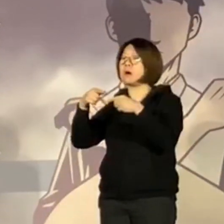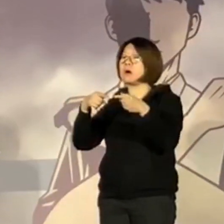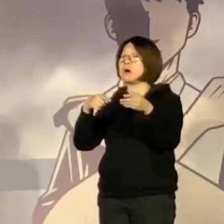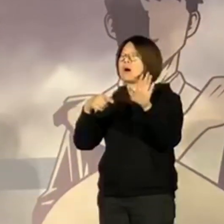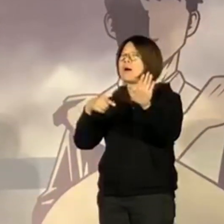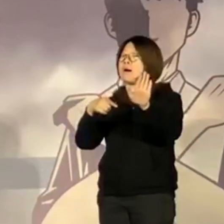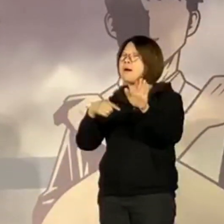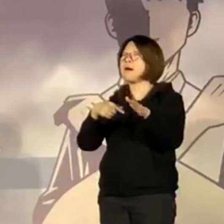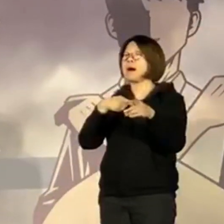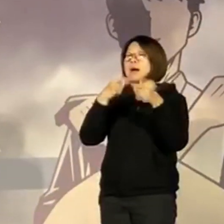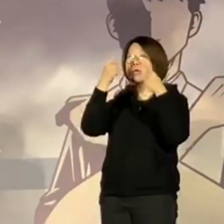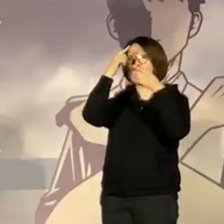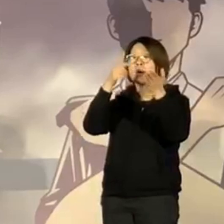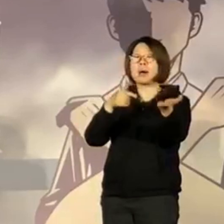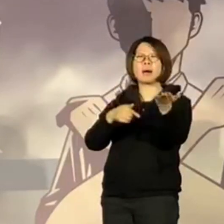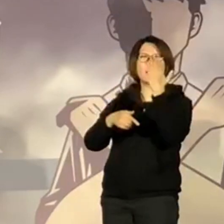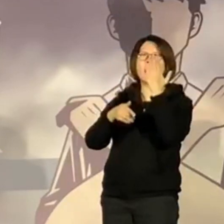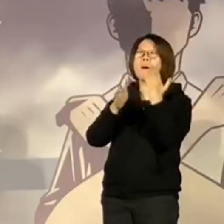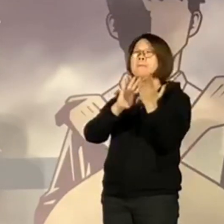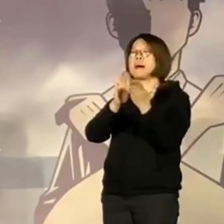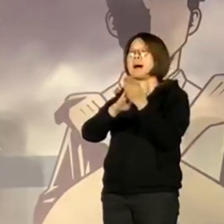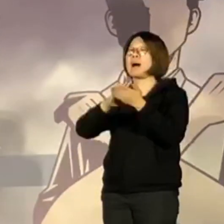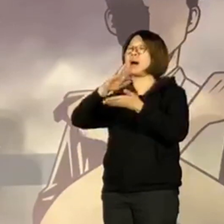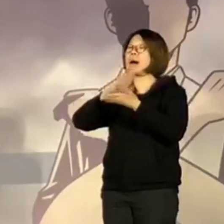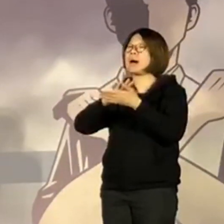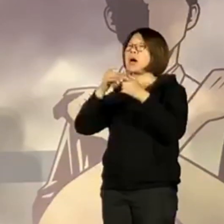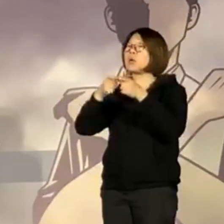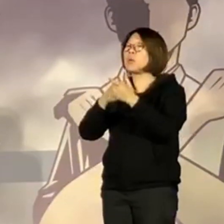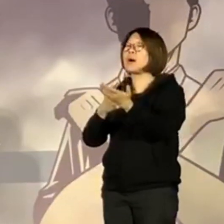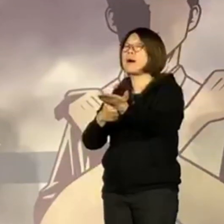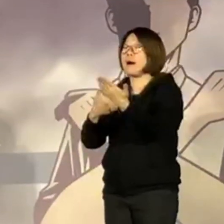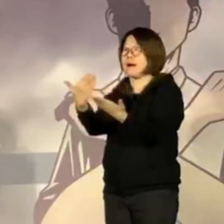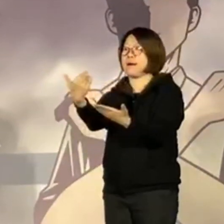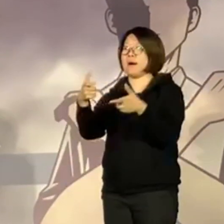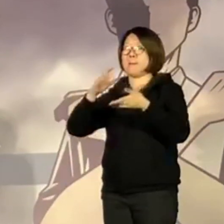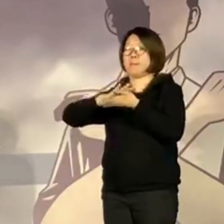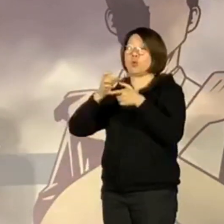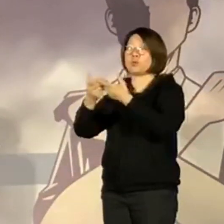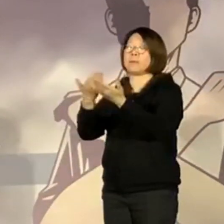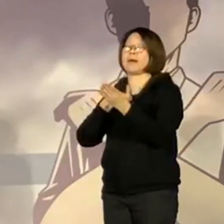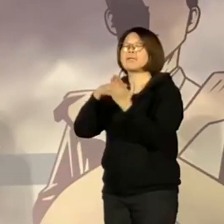現在基本上大部份的出版社都願意所謂的送檢啦